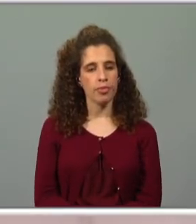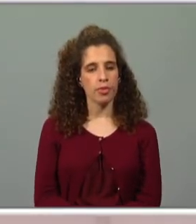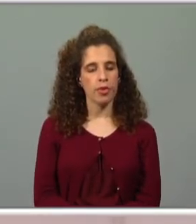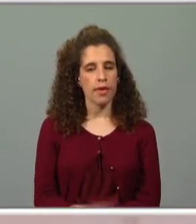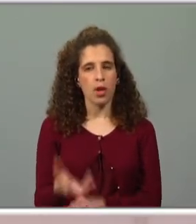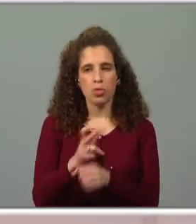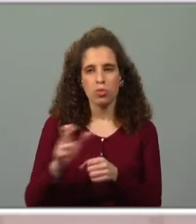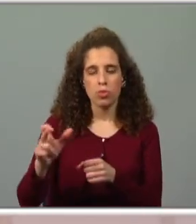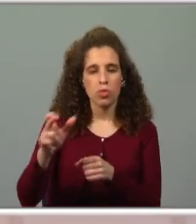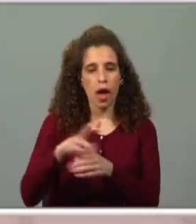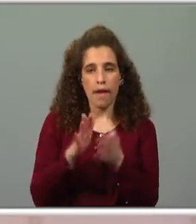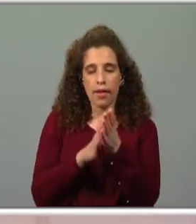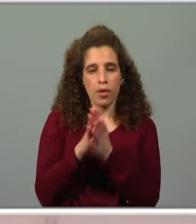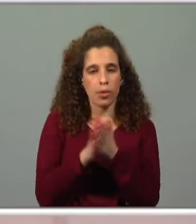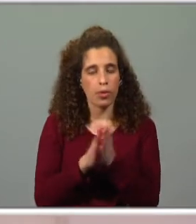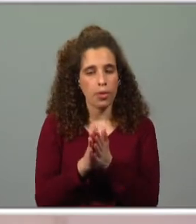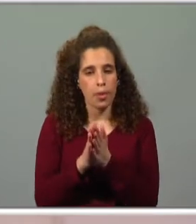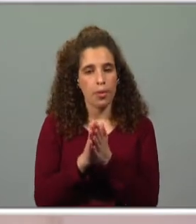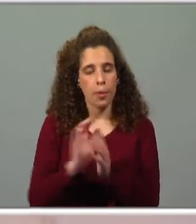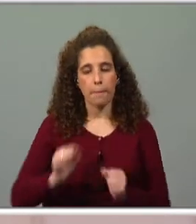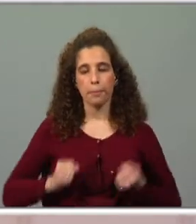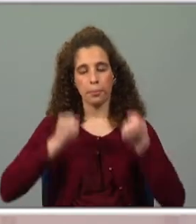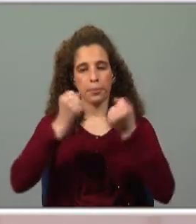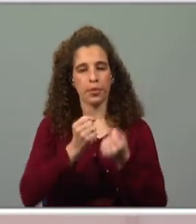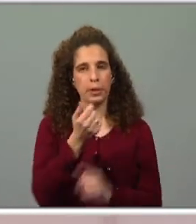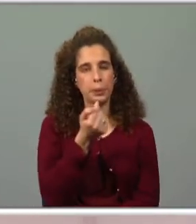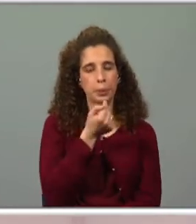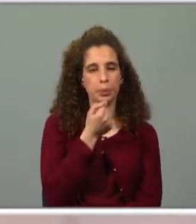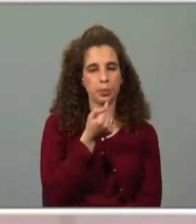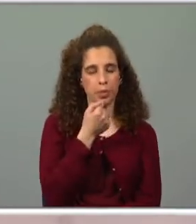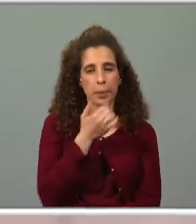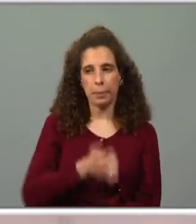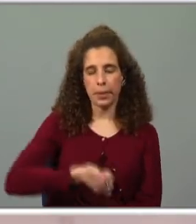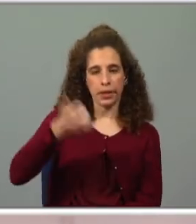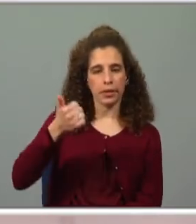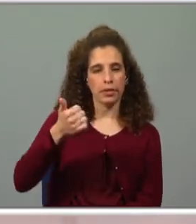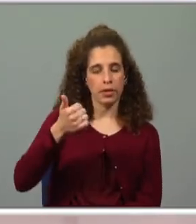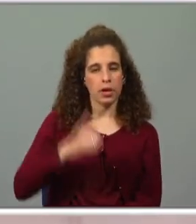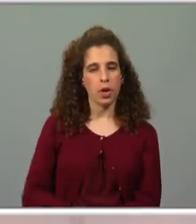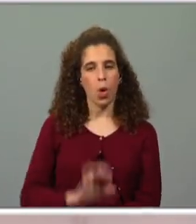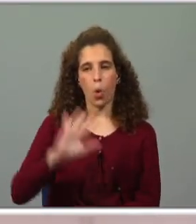recurso que vamos utilizar para conseguir perceber melhor quando fazemos 我們將使用的資源當我們這樣做時會更好地理解